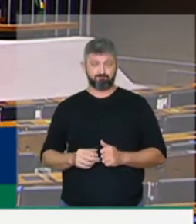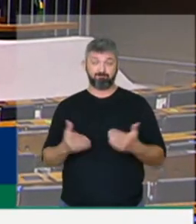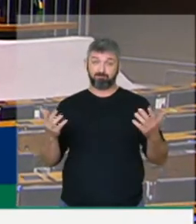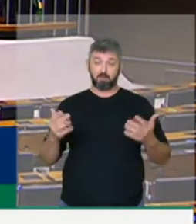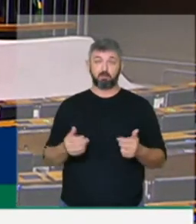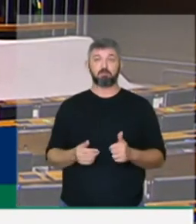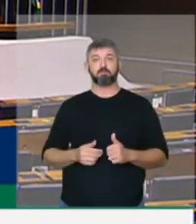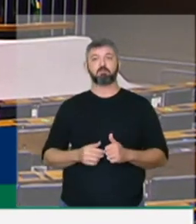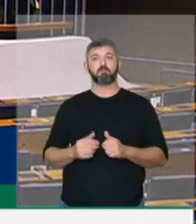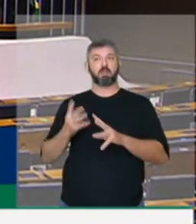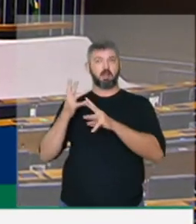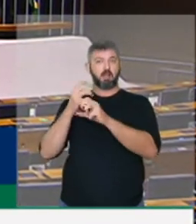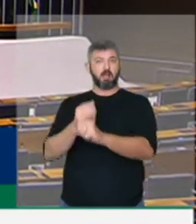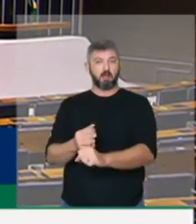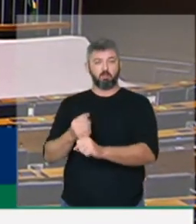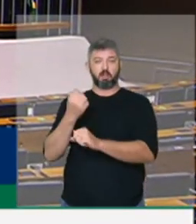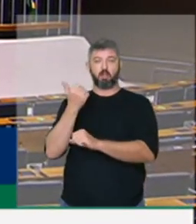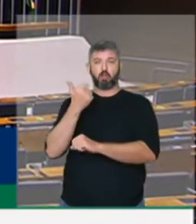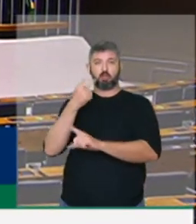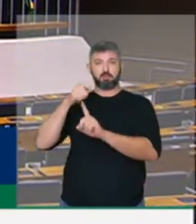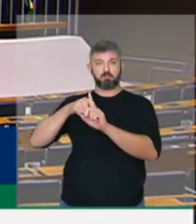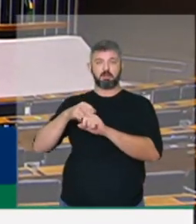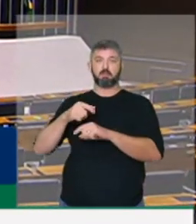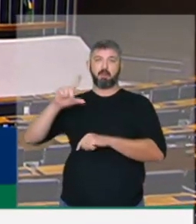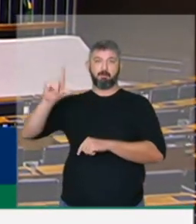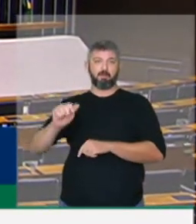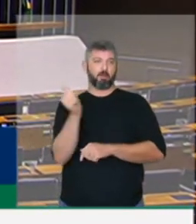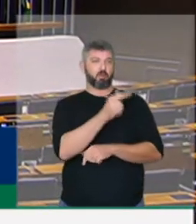FICOU EM 5,2%. ENTÃO ACUMULADO DOS ÚLTIMOS DOZE MESES BEM MENOR QUE O IGNORA